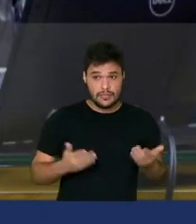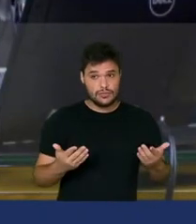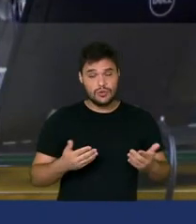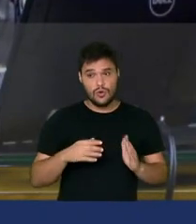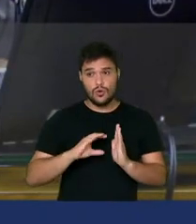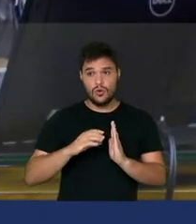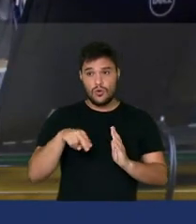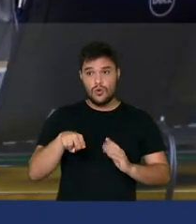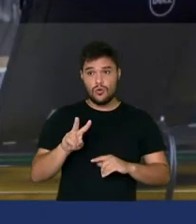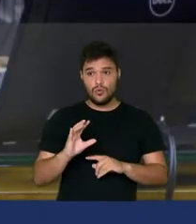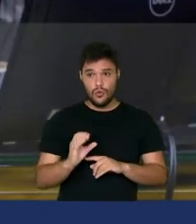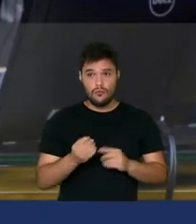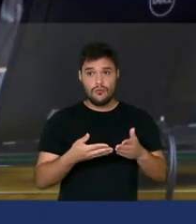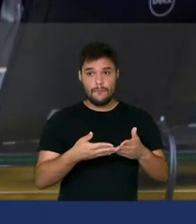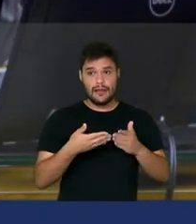A FAVOR, DEPUTADO